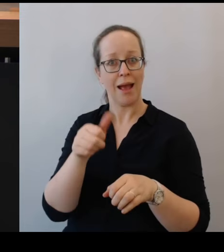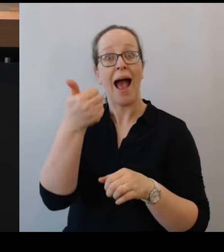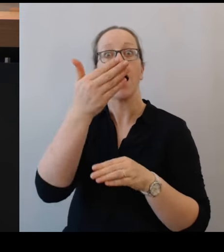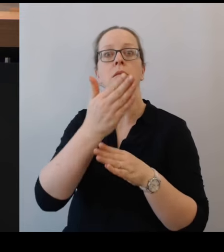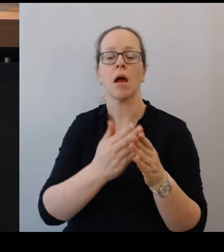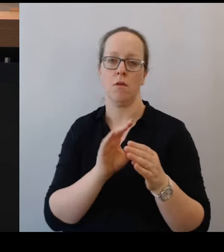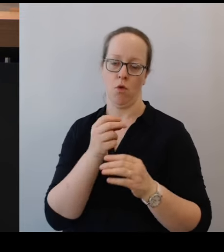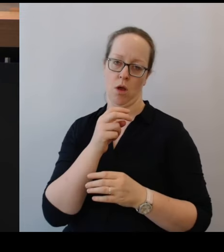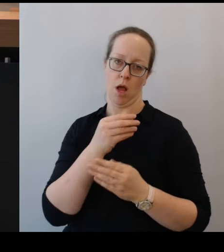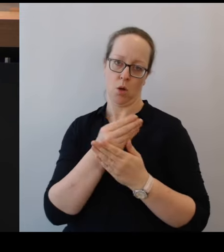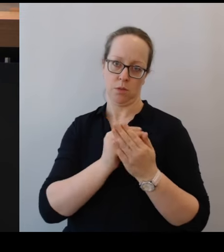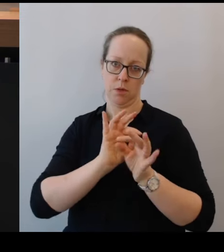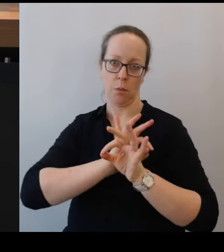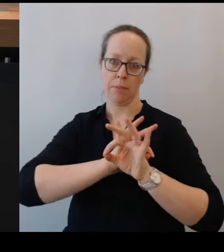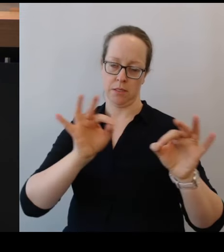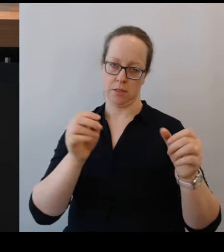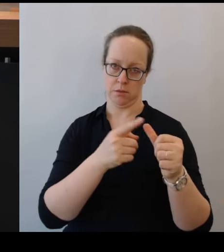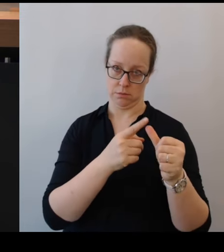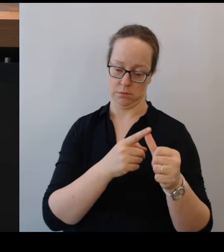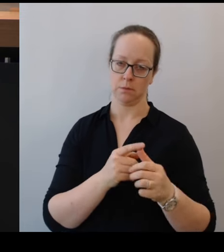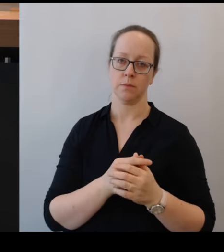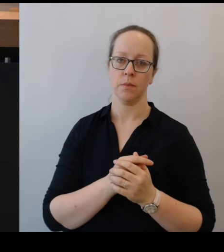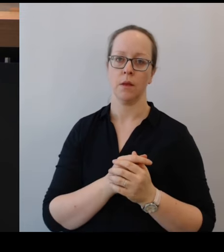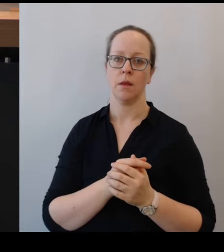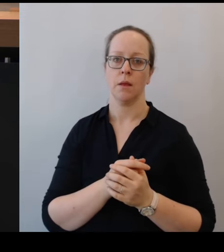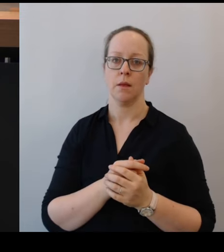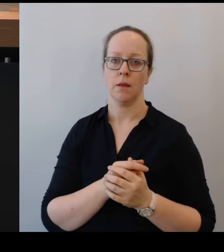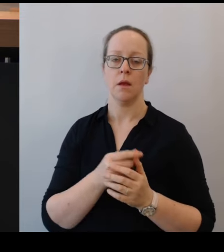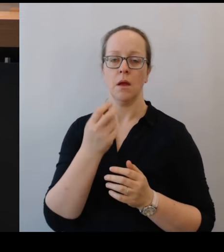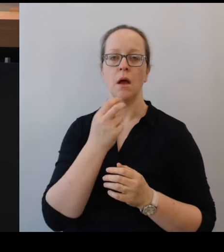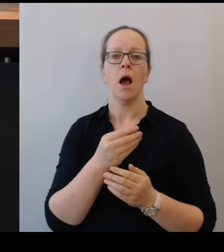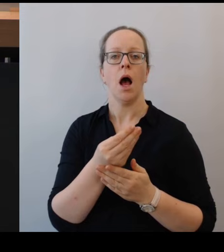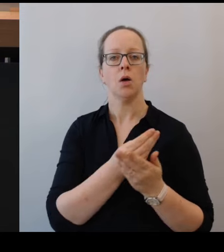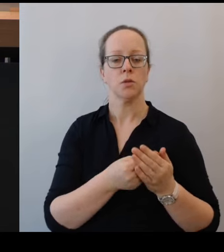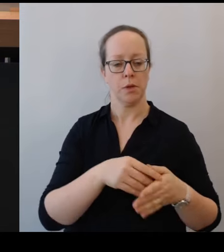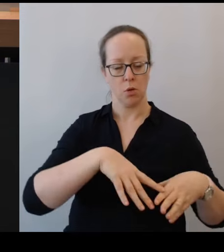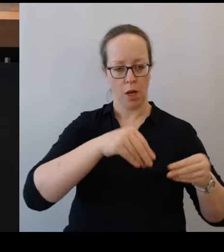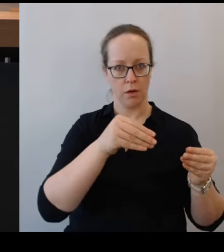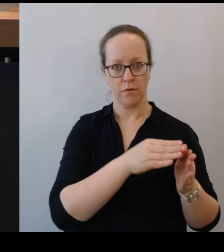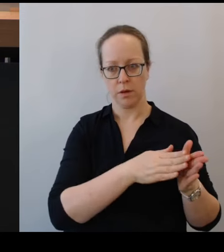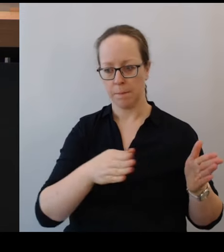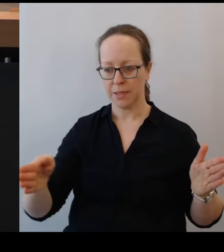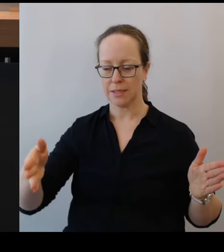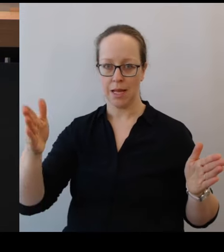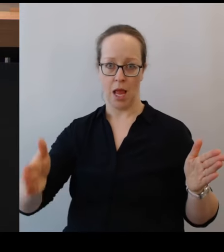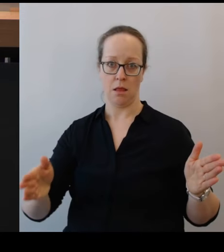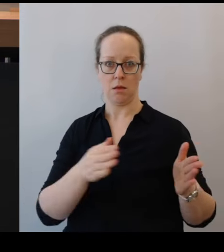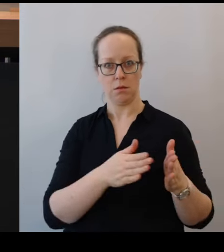Ausbildung den Auszubildenden zur Seite stehen. Unterstützen wir unsere Azubis und gründen